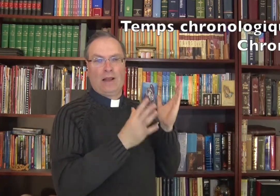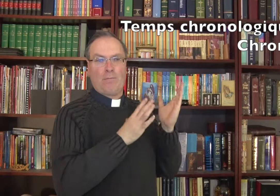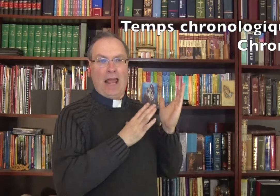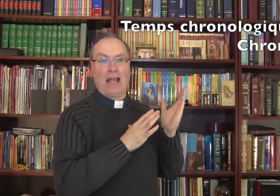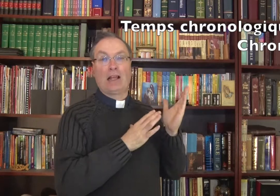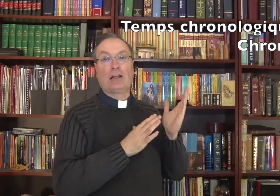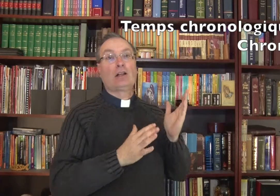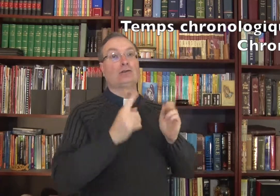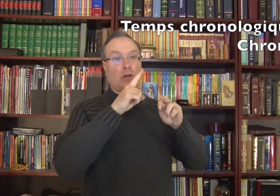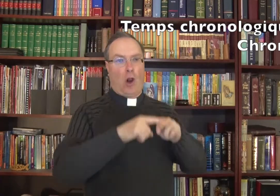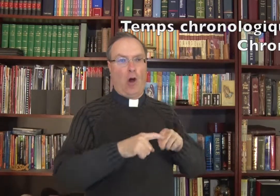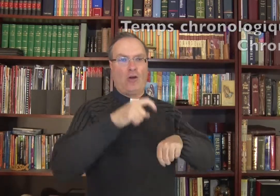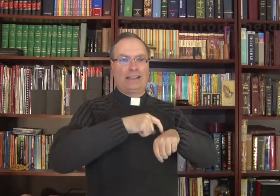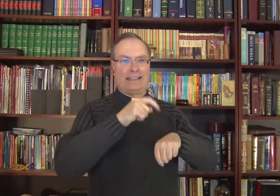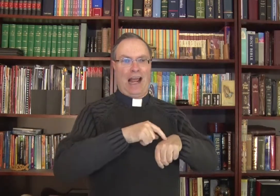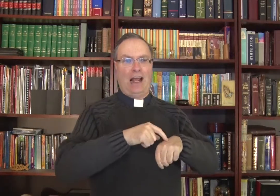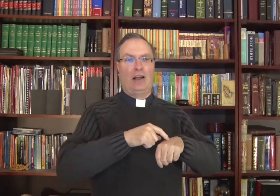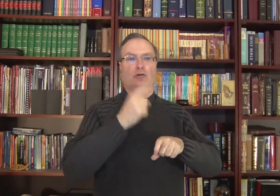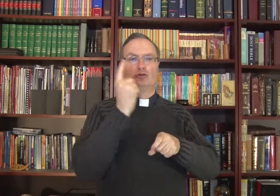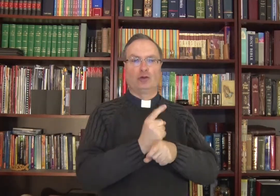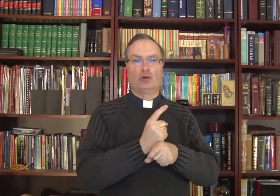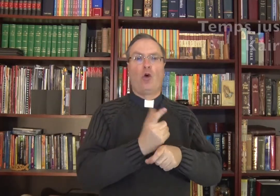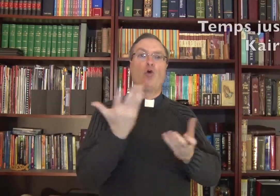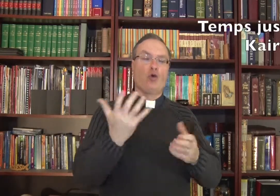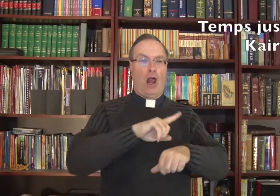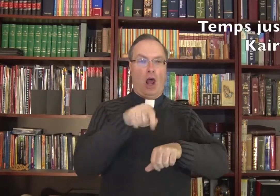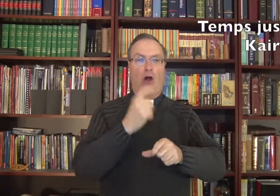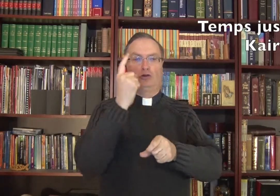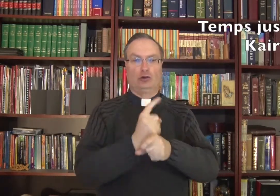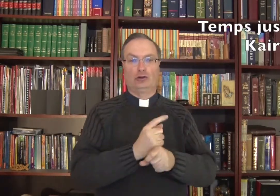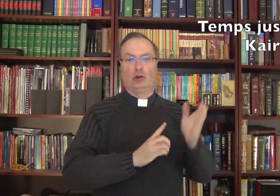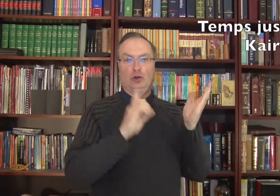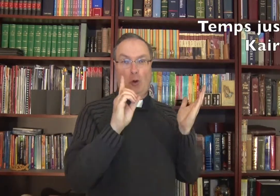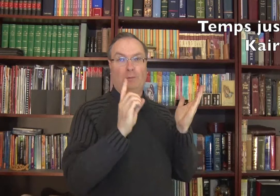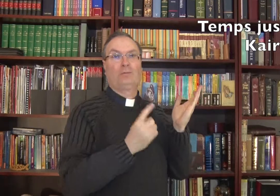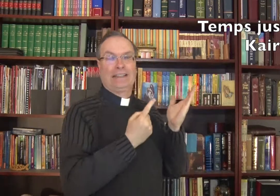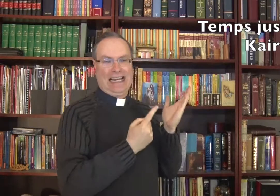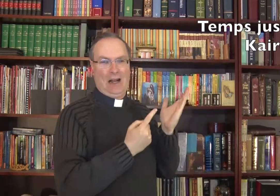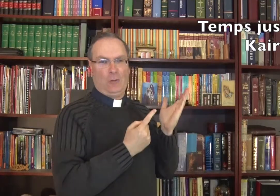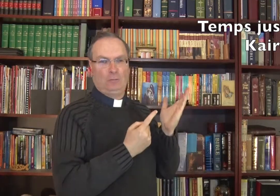mais selon le temps juste ou l’heure juste de Dieu (kairos).